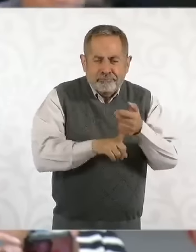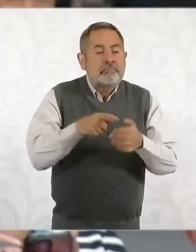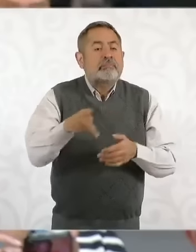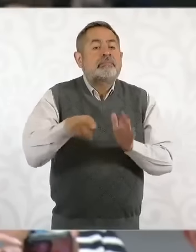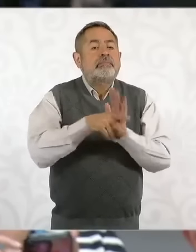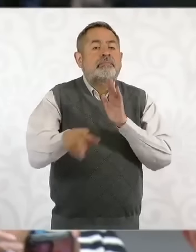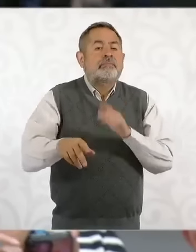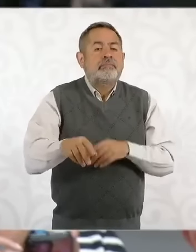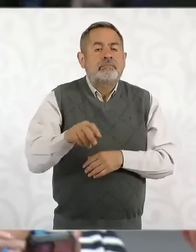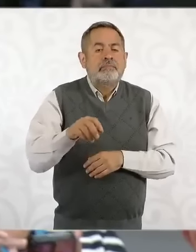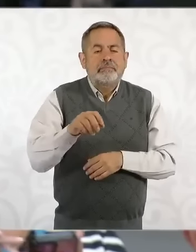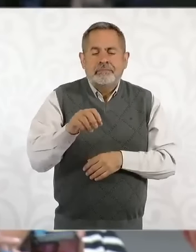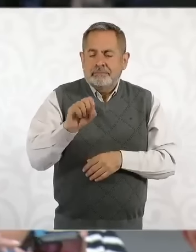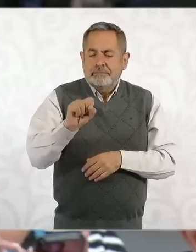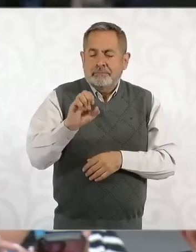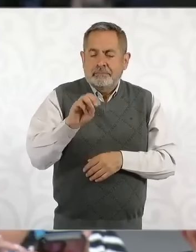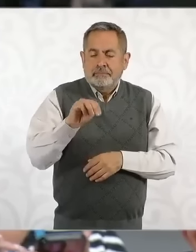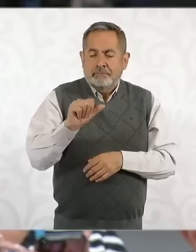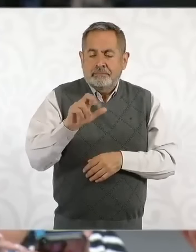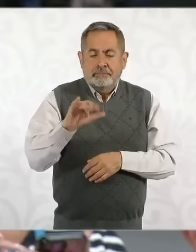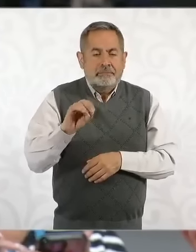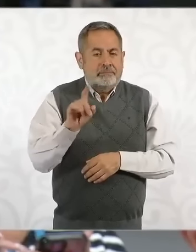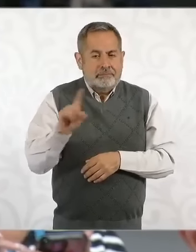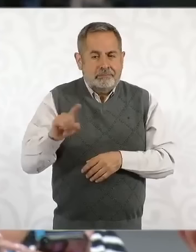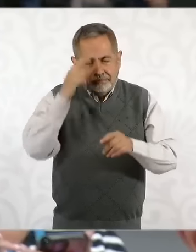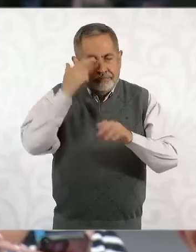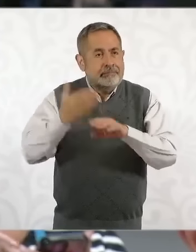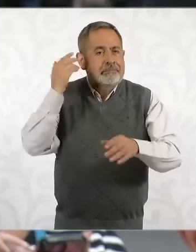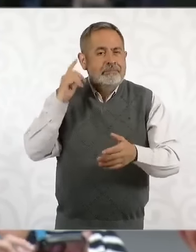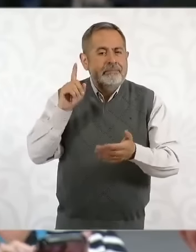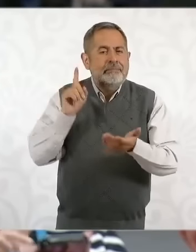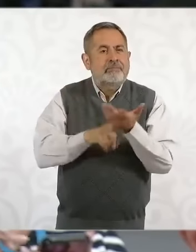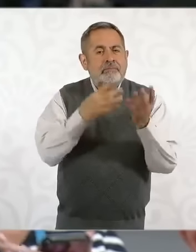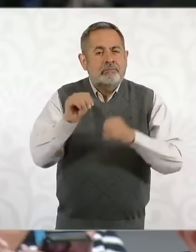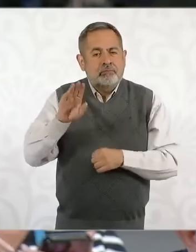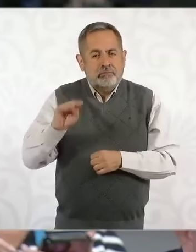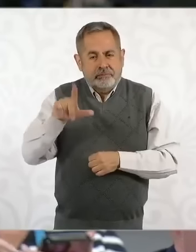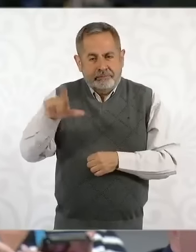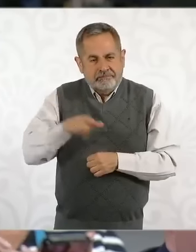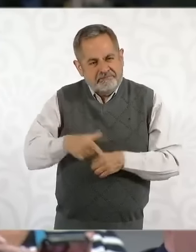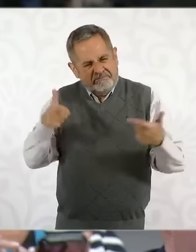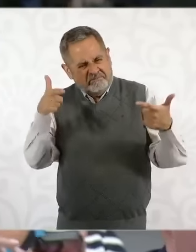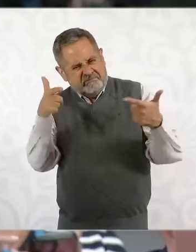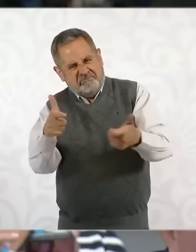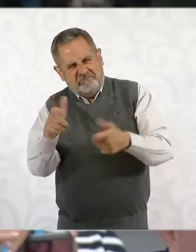Jesús Blan Cornelas, que sufrió un atentado el 27 de noviembre de 1997 a manos de sicarios de los